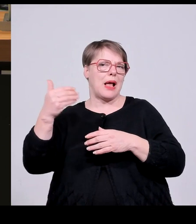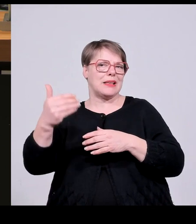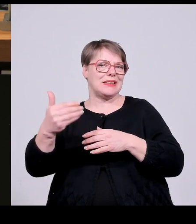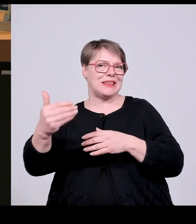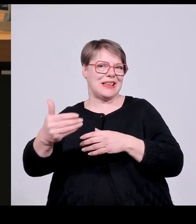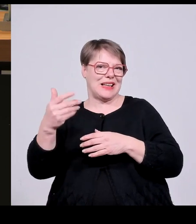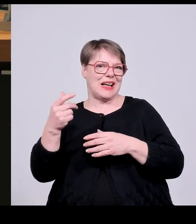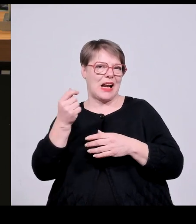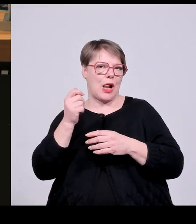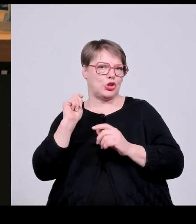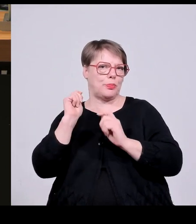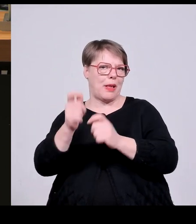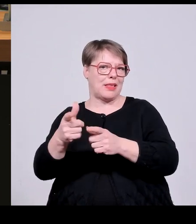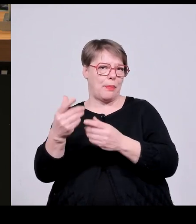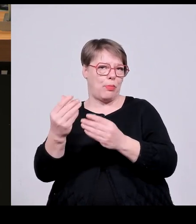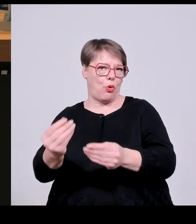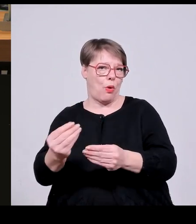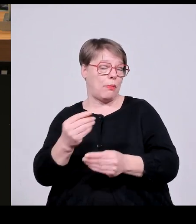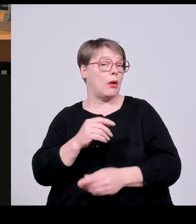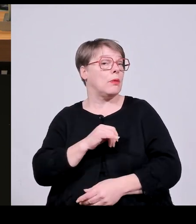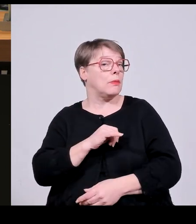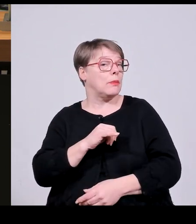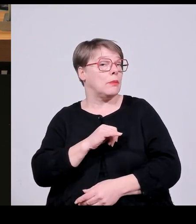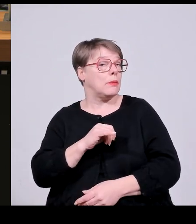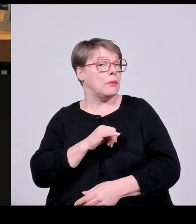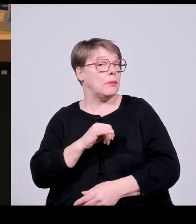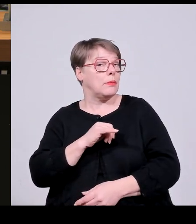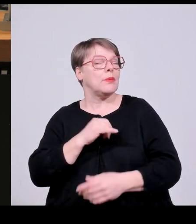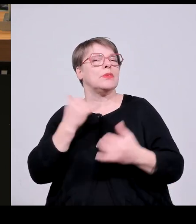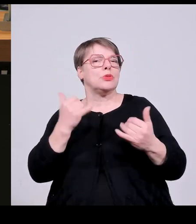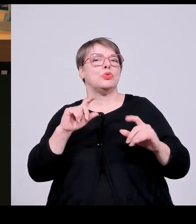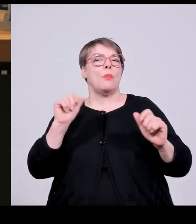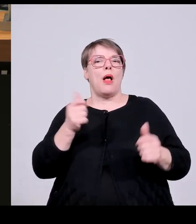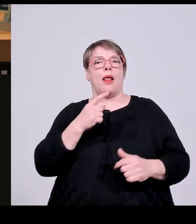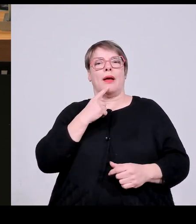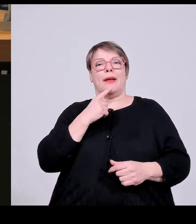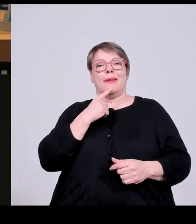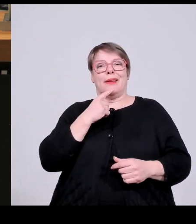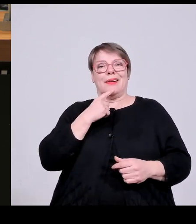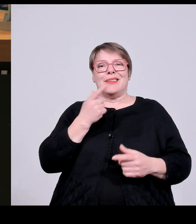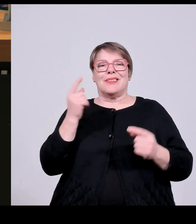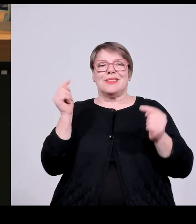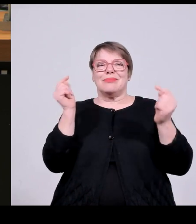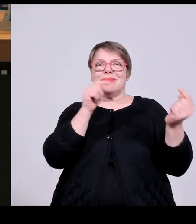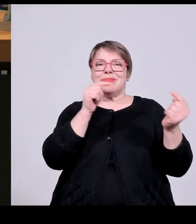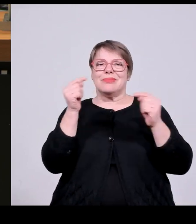Rahmen für einen Kleingarten- Flächen-Sicherungs-Gesetz ausgelotet wird. Und warum wollen wir das rechtlich prüfen?